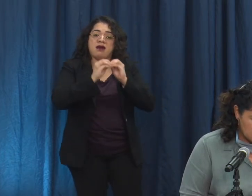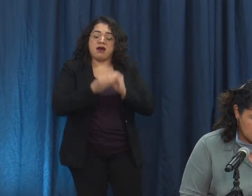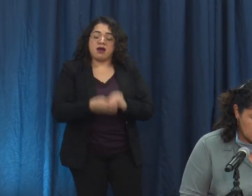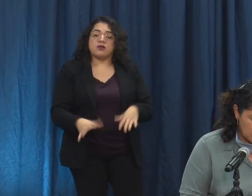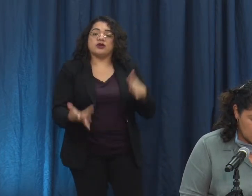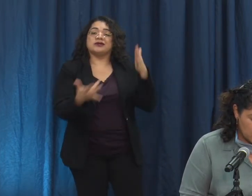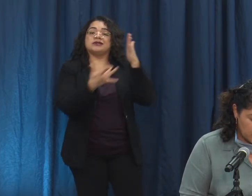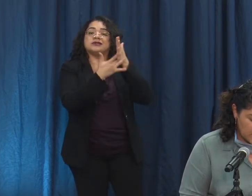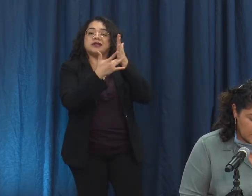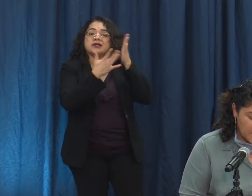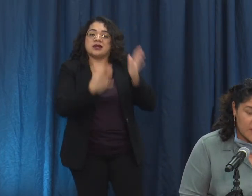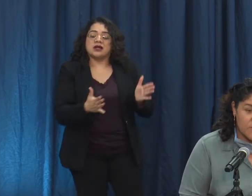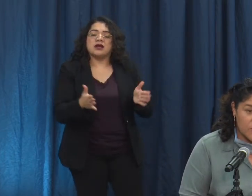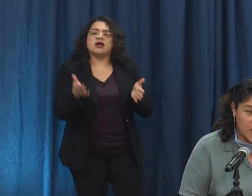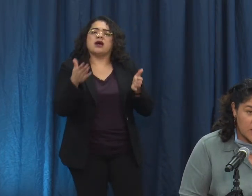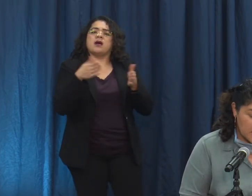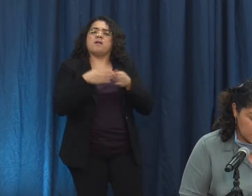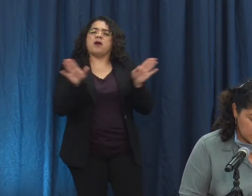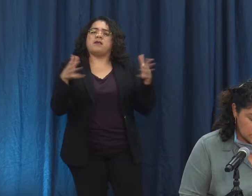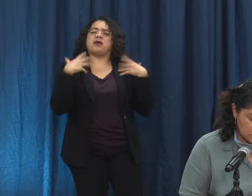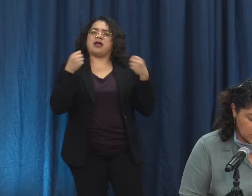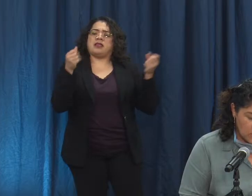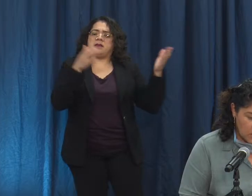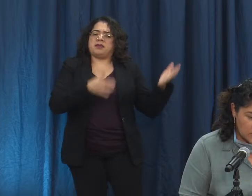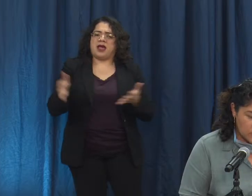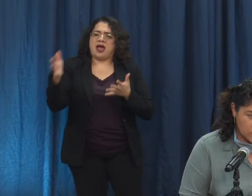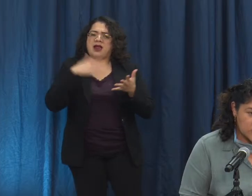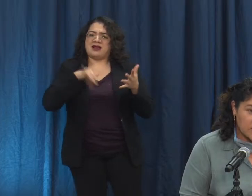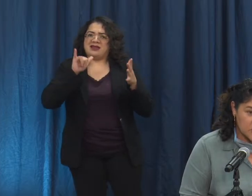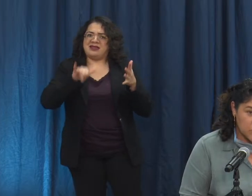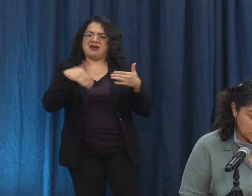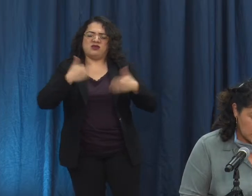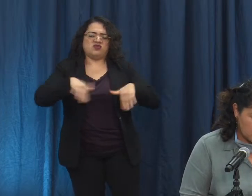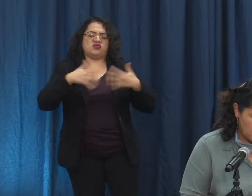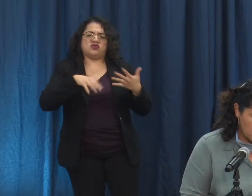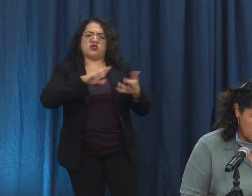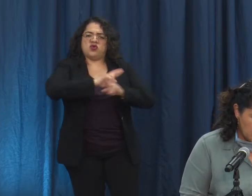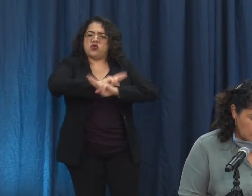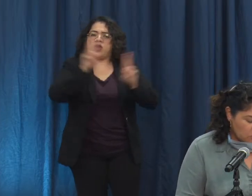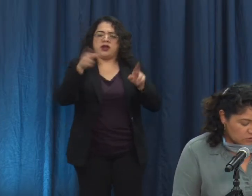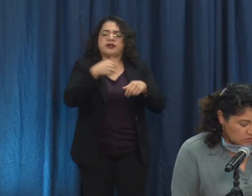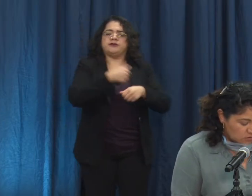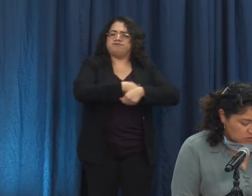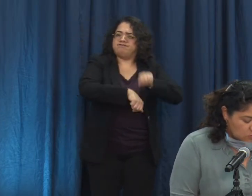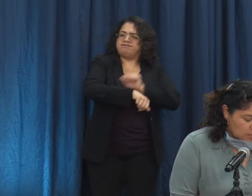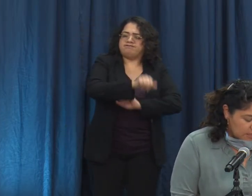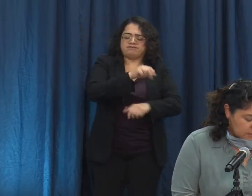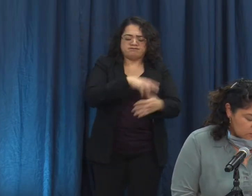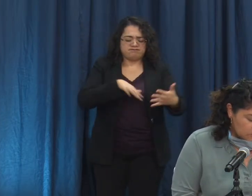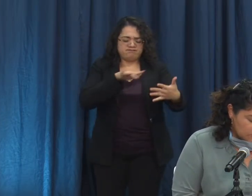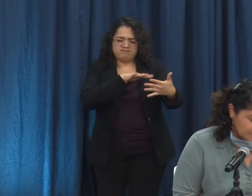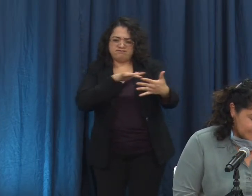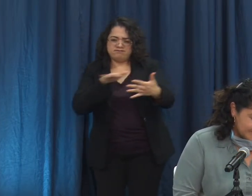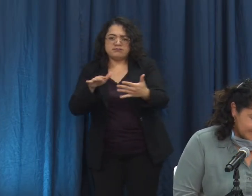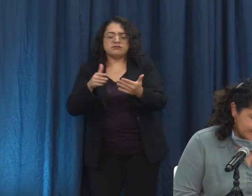de salud pública para inform are a nuestro anos de respuesta boy utility